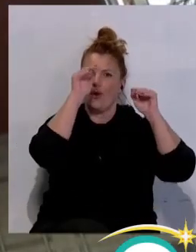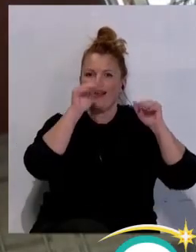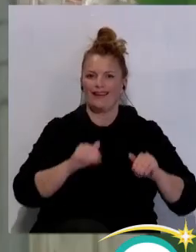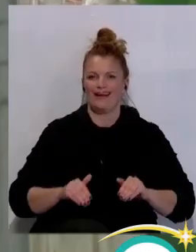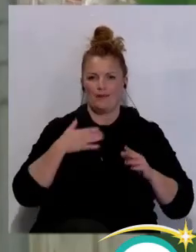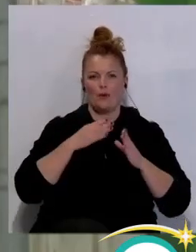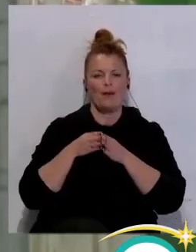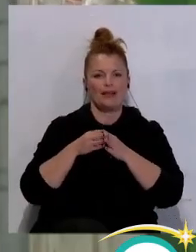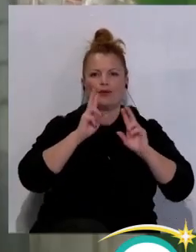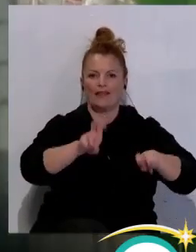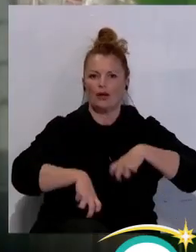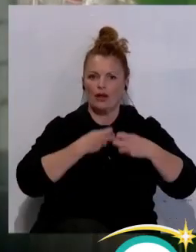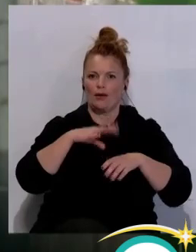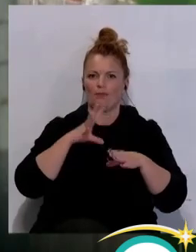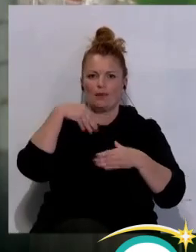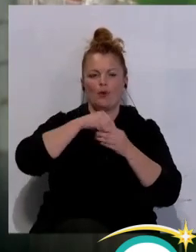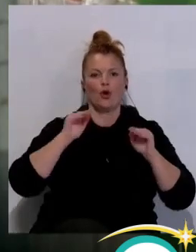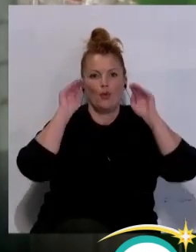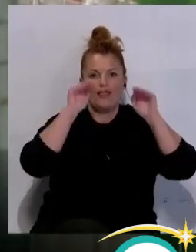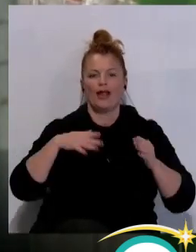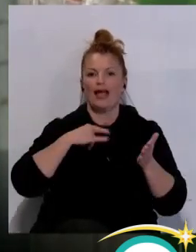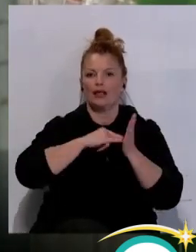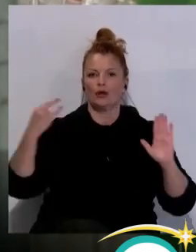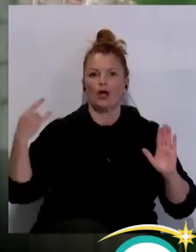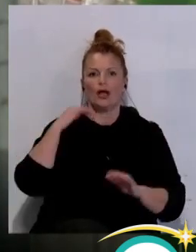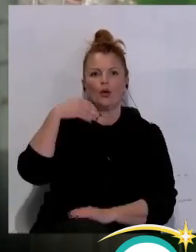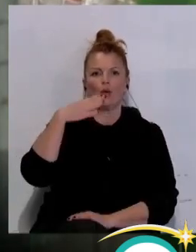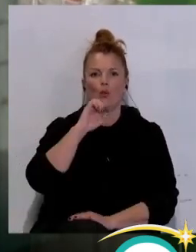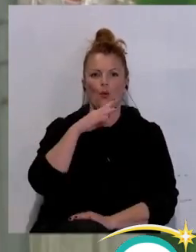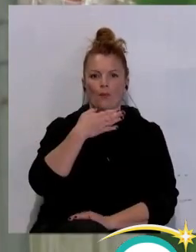que albergará la incubadora tecnológica incub azul un hotel y una residencia de